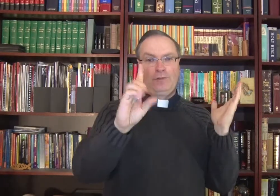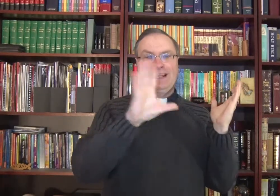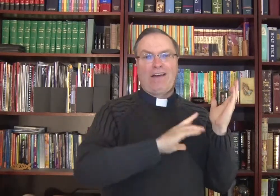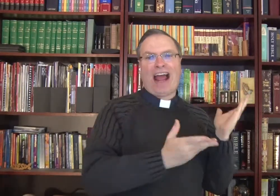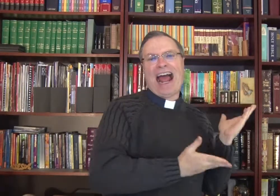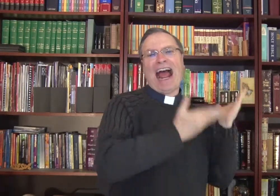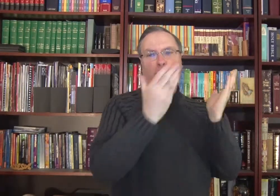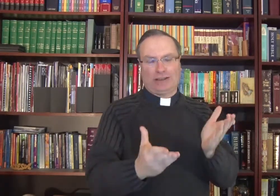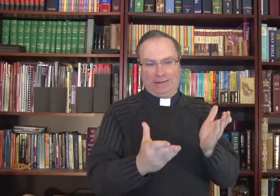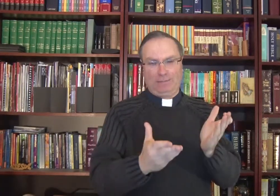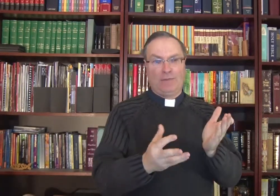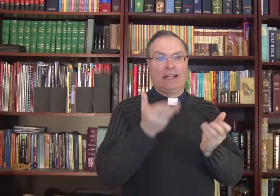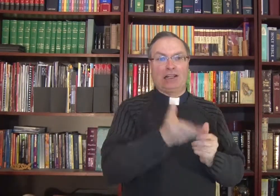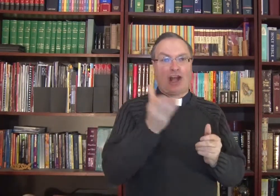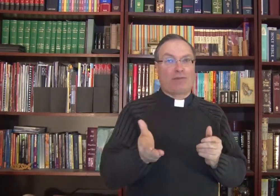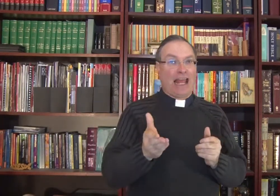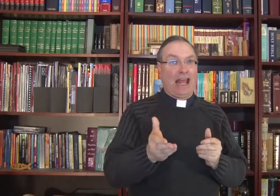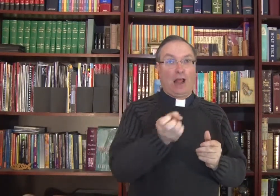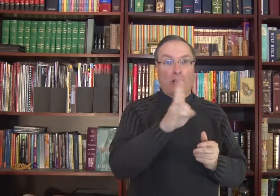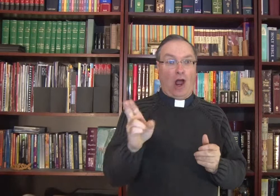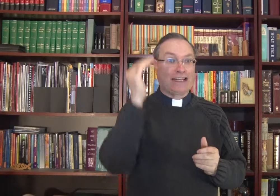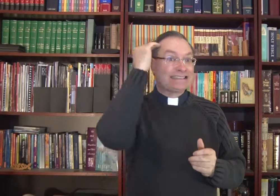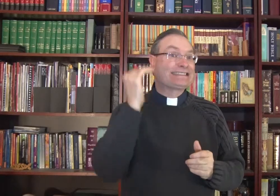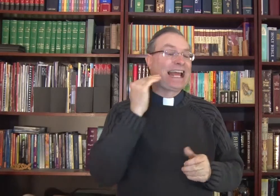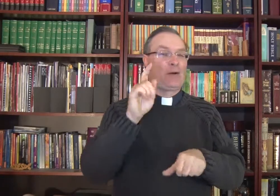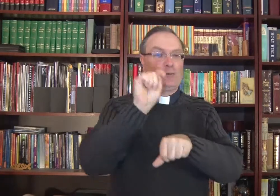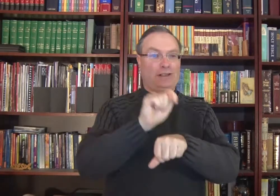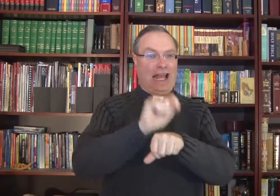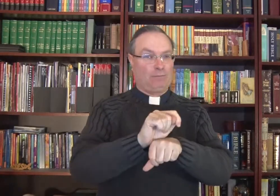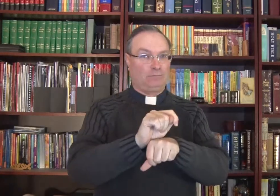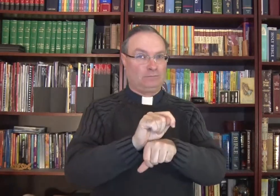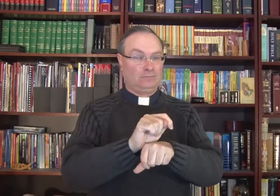et avait apporté les objets d’or saint du temple.